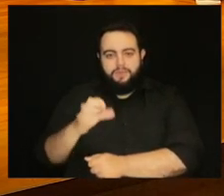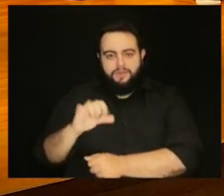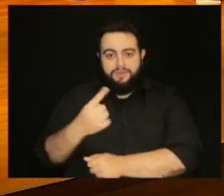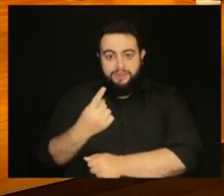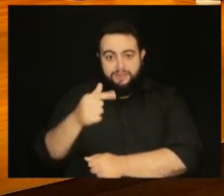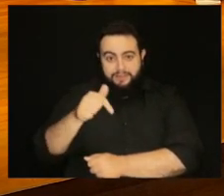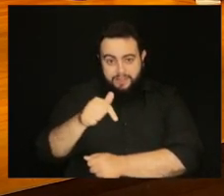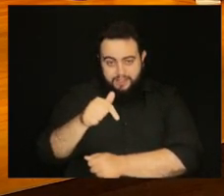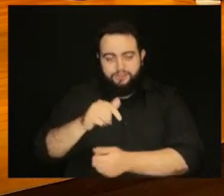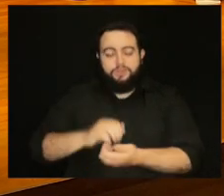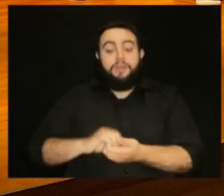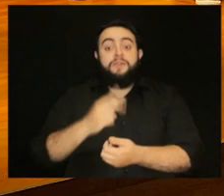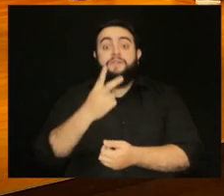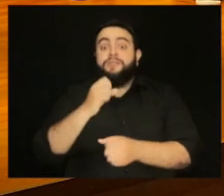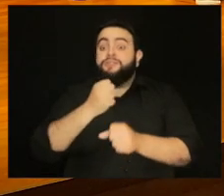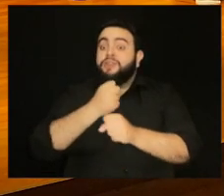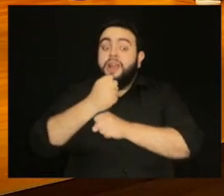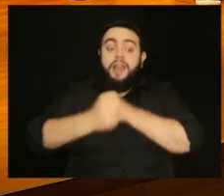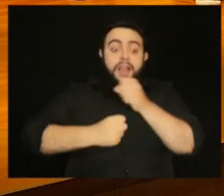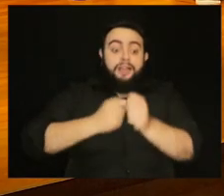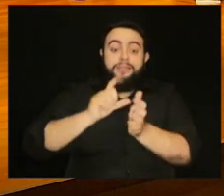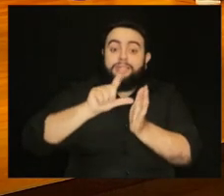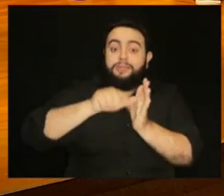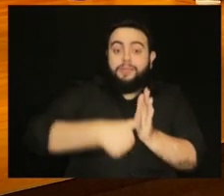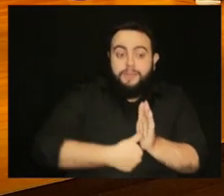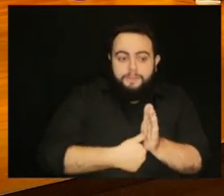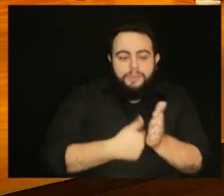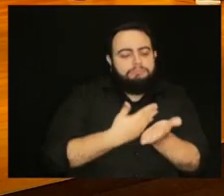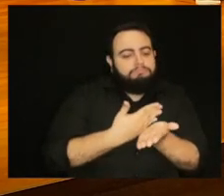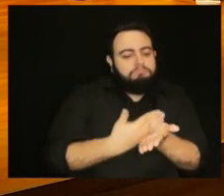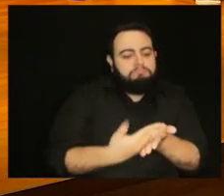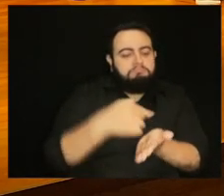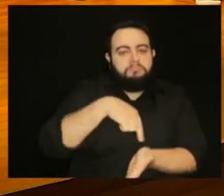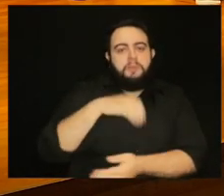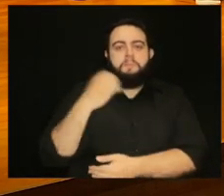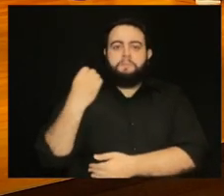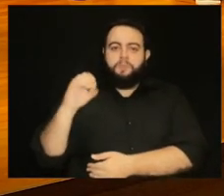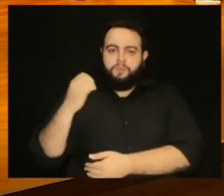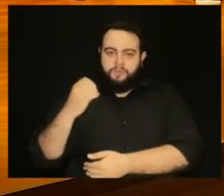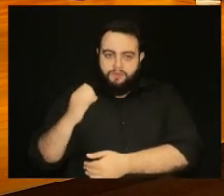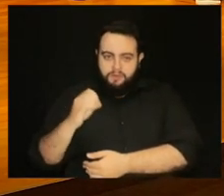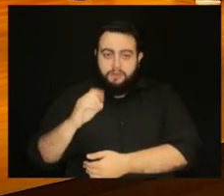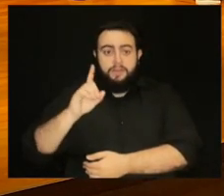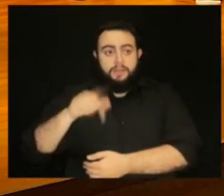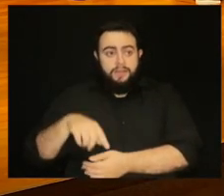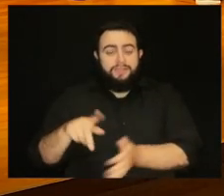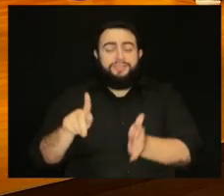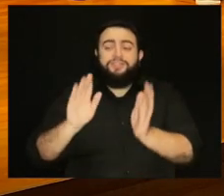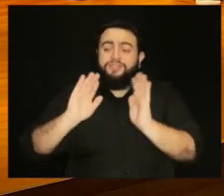Alegre 20 anos depois quando já era uma coisa da tradição carioca por exemplo da tradição